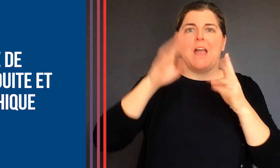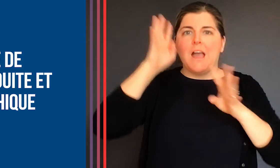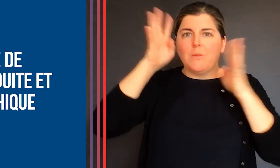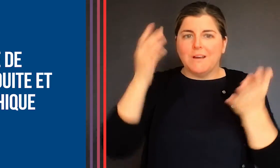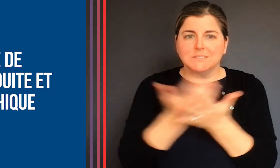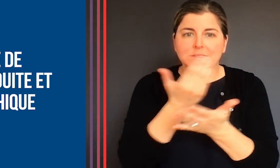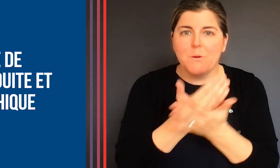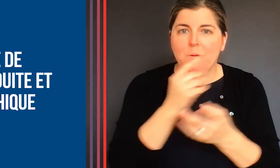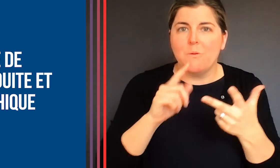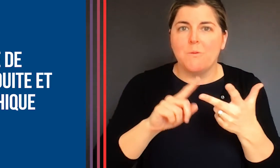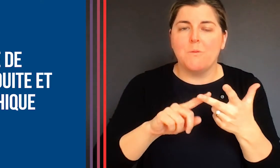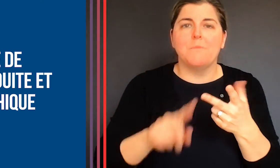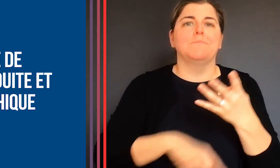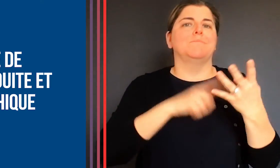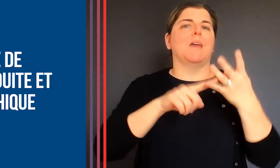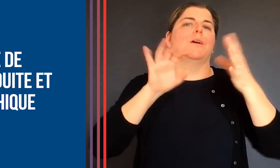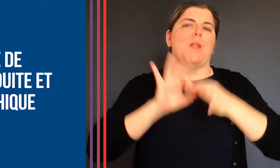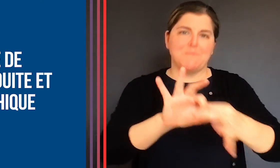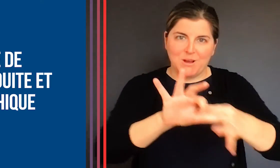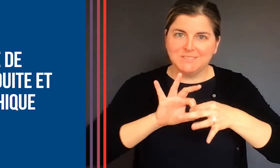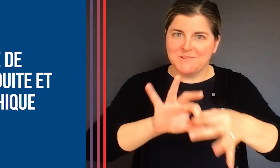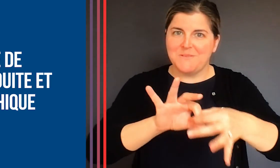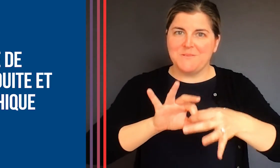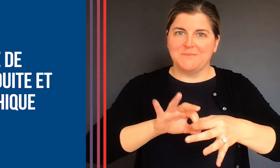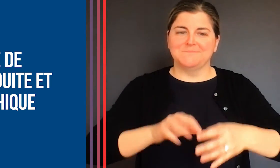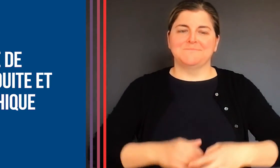l’innovation et la collaboration.